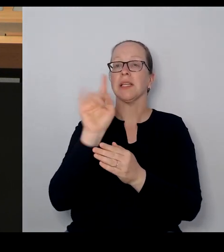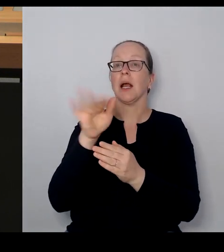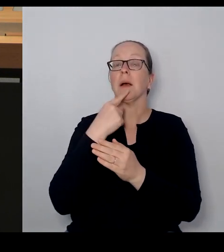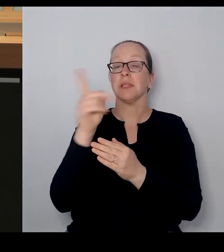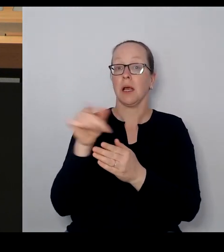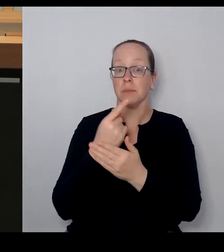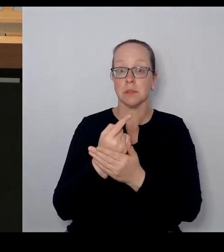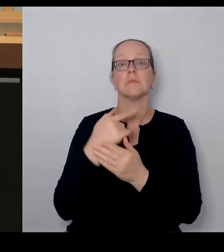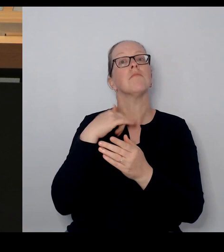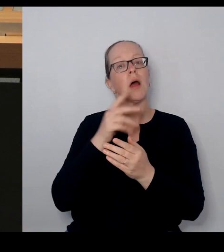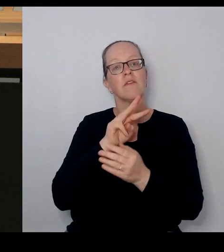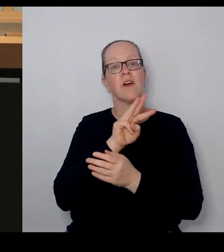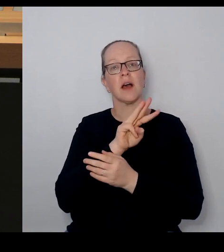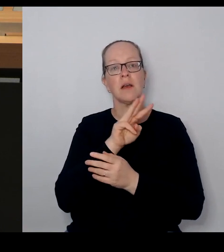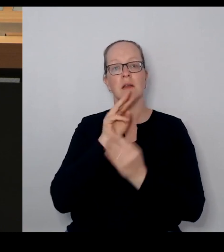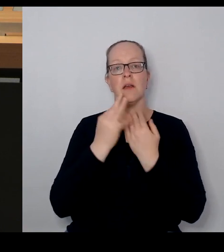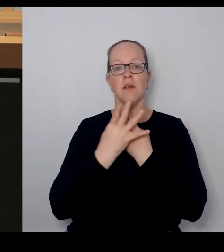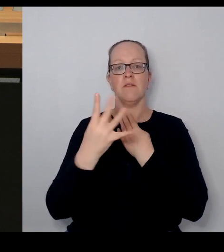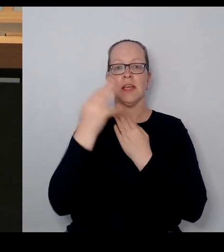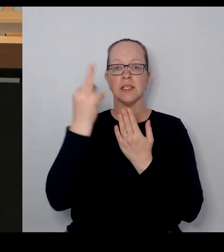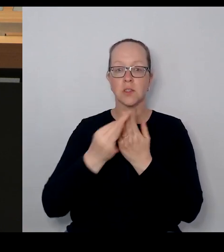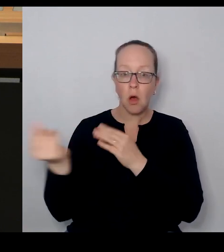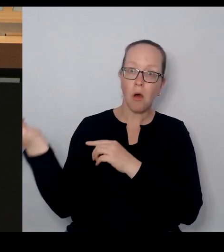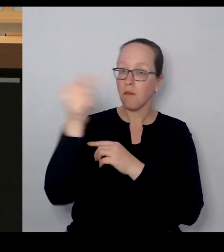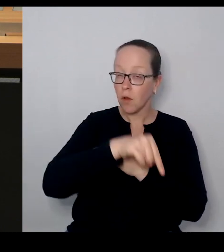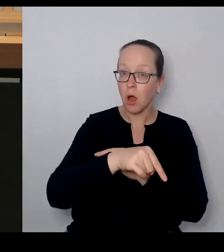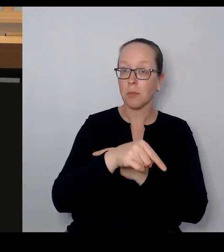b5 für zehntausende Haushalte für zehntausende Haushalte